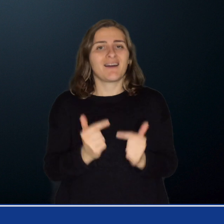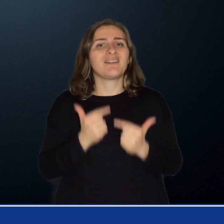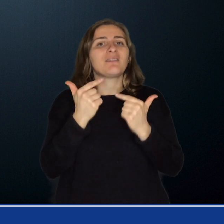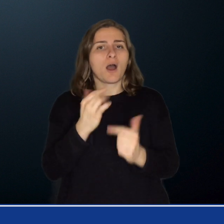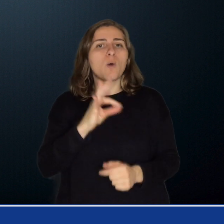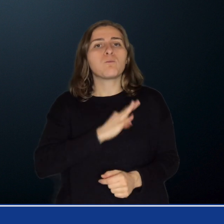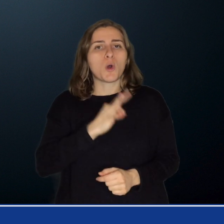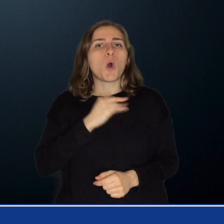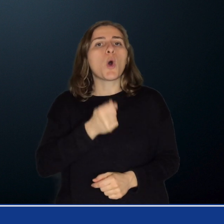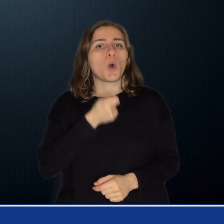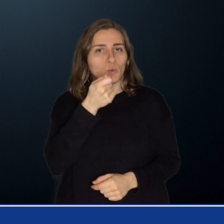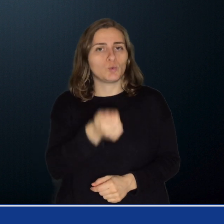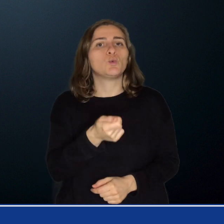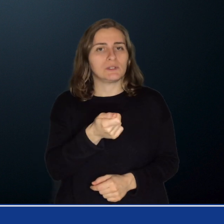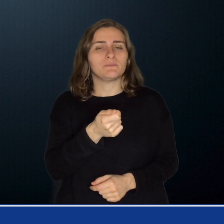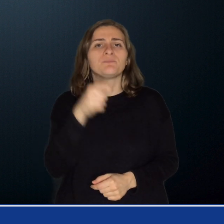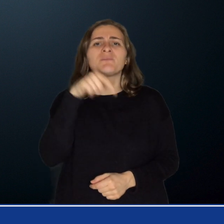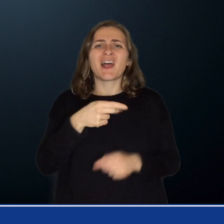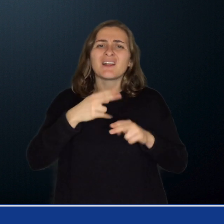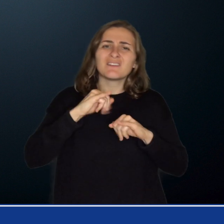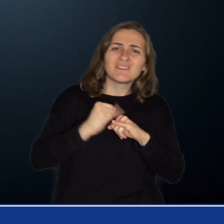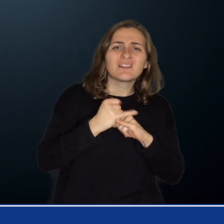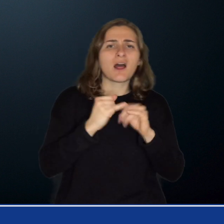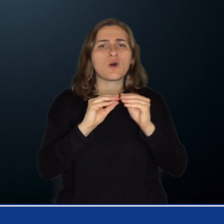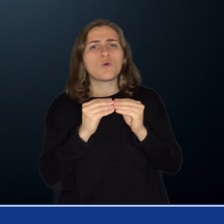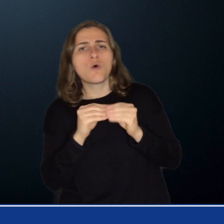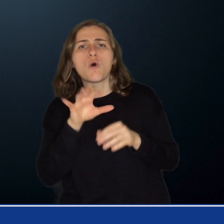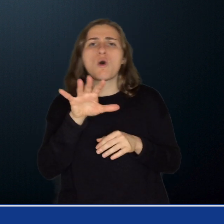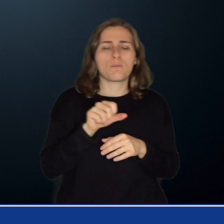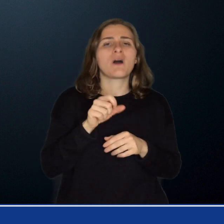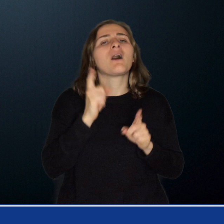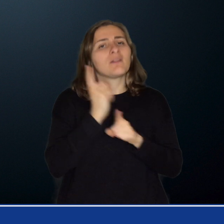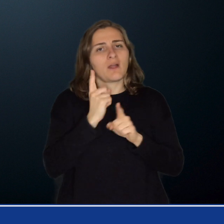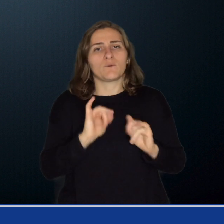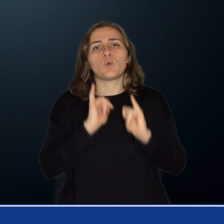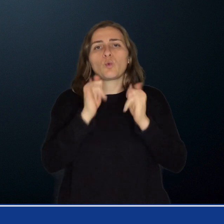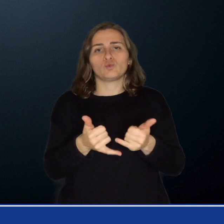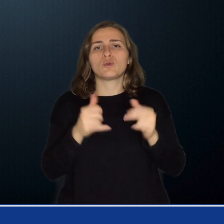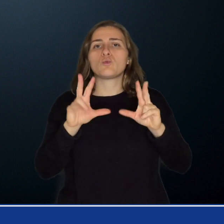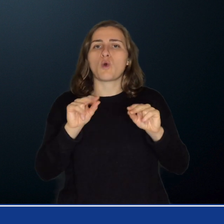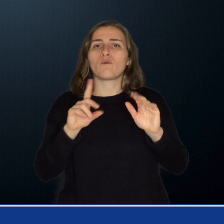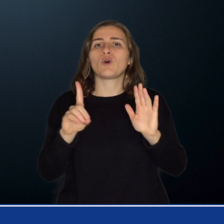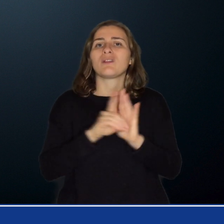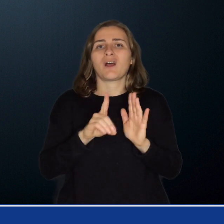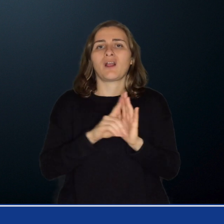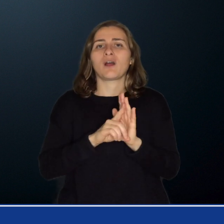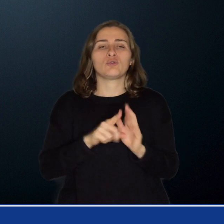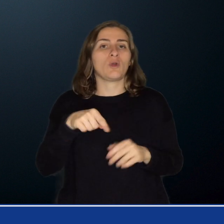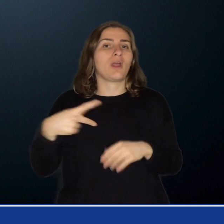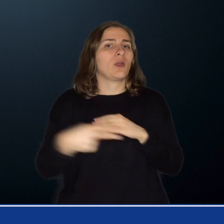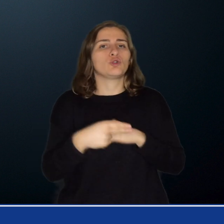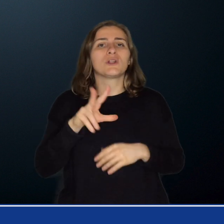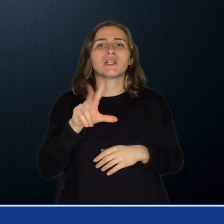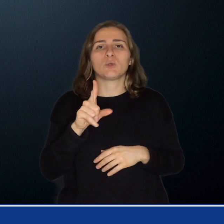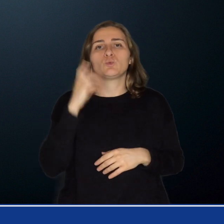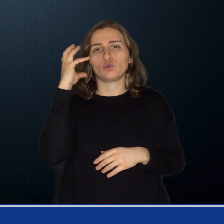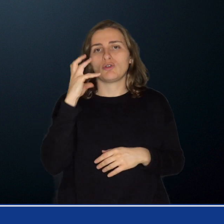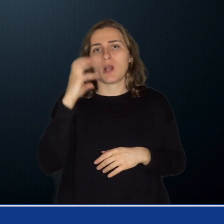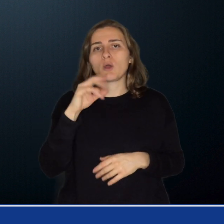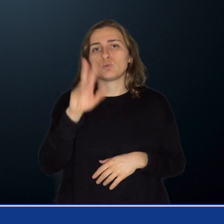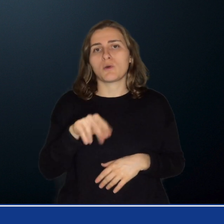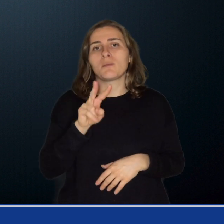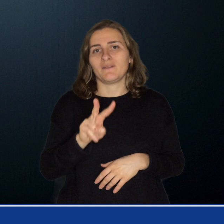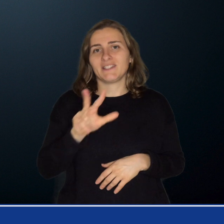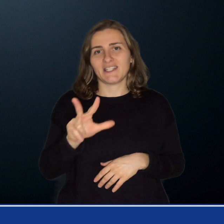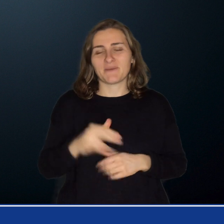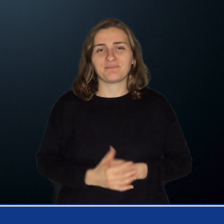beneficeranno di un bonus disciplinato da un Decreto da emanare entro il 31 gennaio 2023.